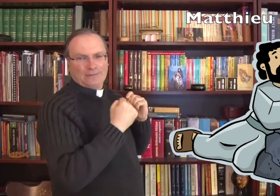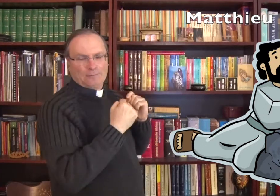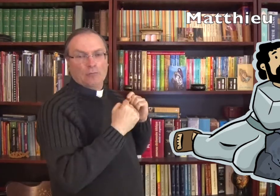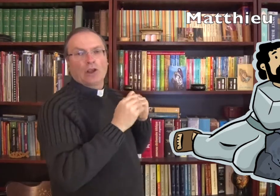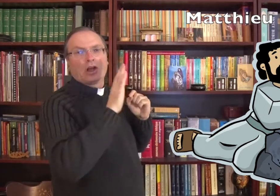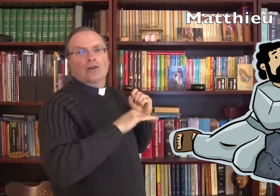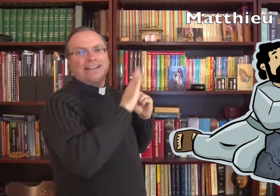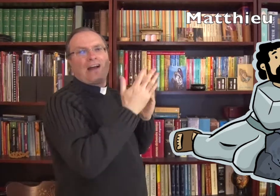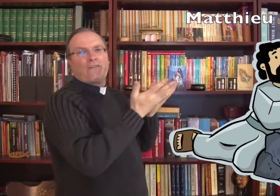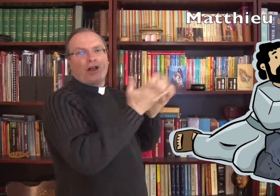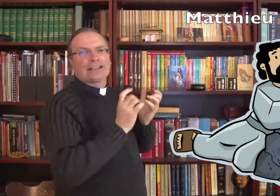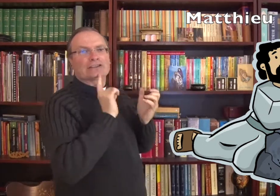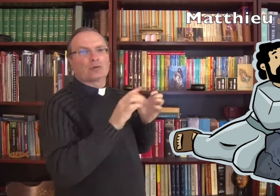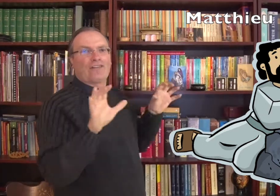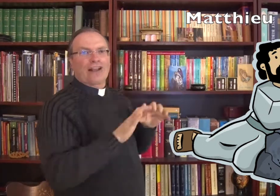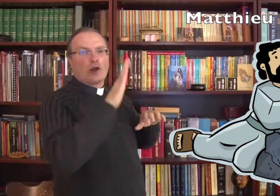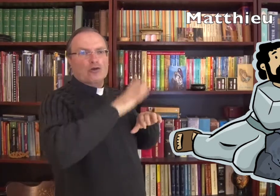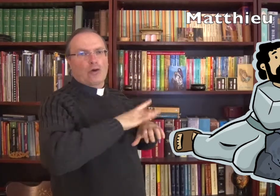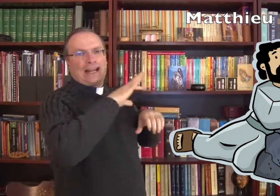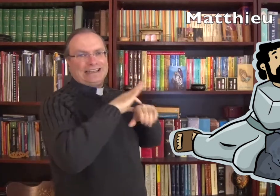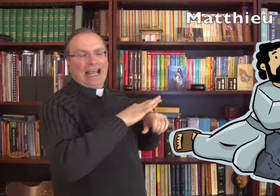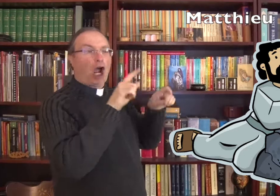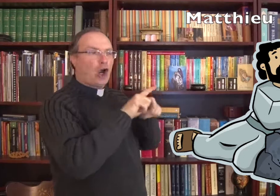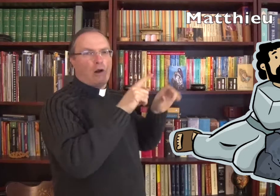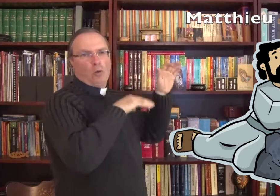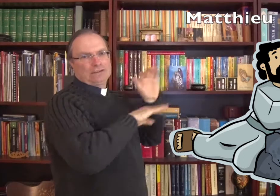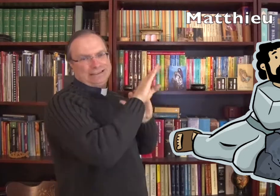que ta volonté soit faite sur la terre comme au ciel.